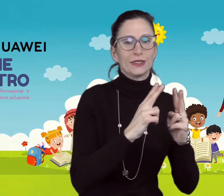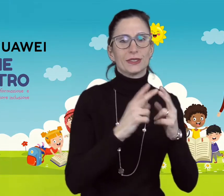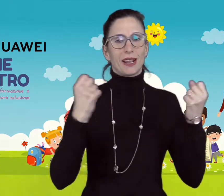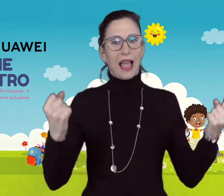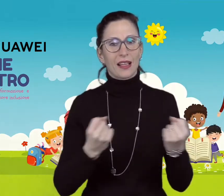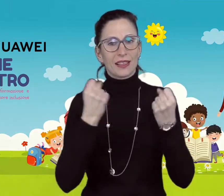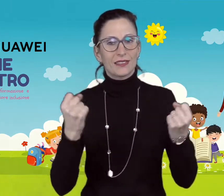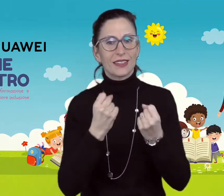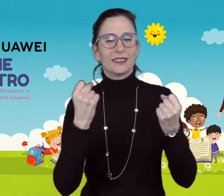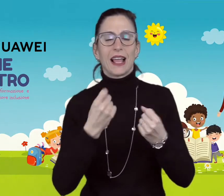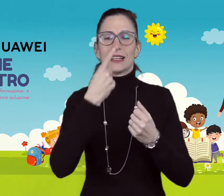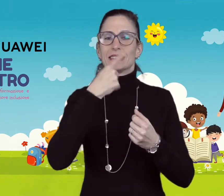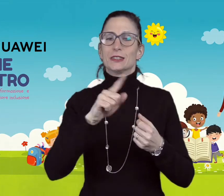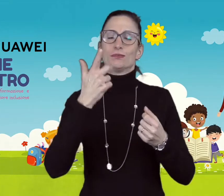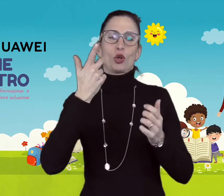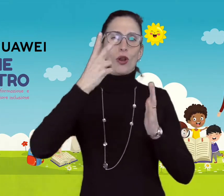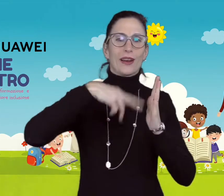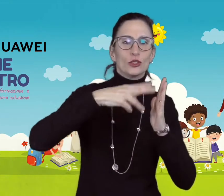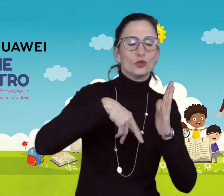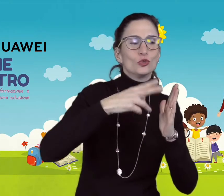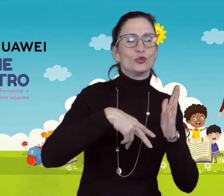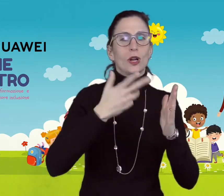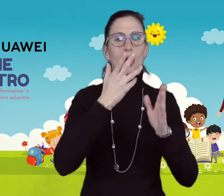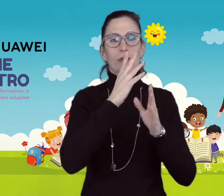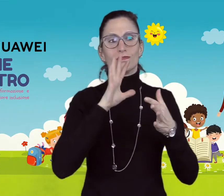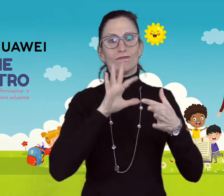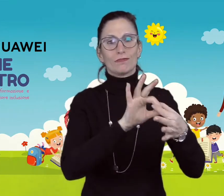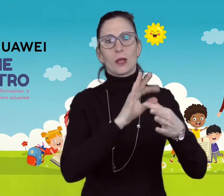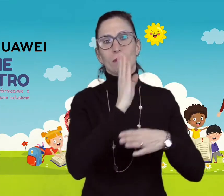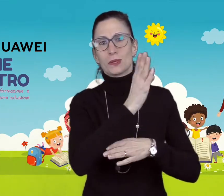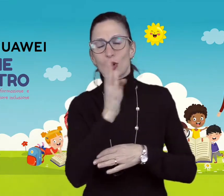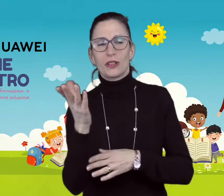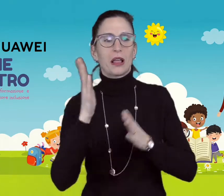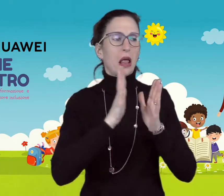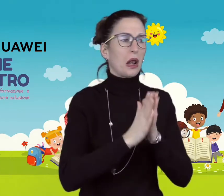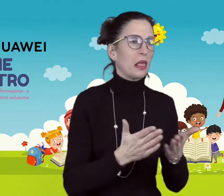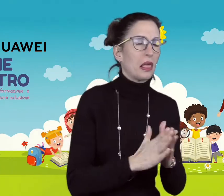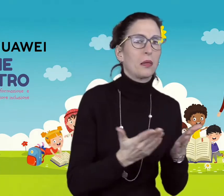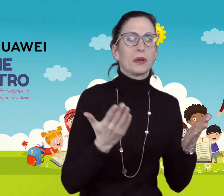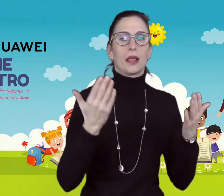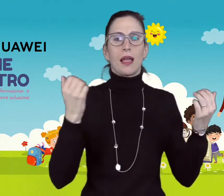durante i quali saranno previsti attività di lettura in collaborazione con biblioteche e librerie,